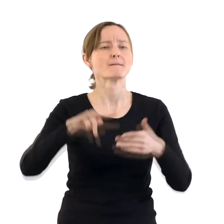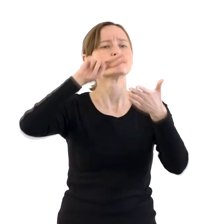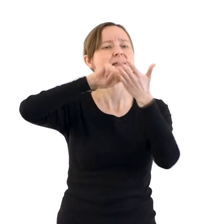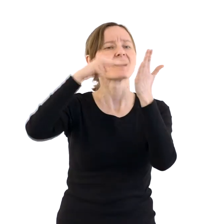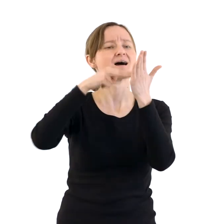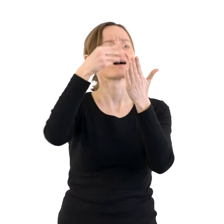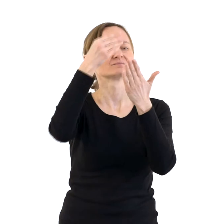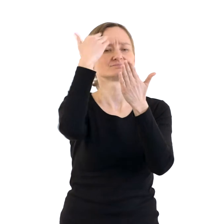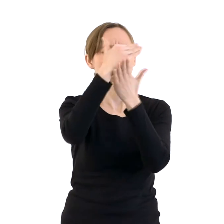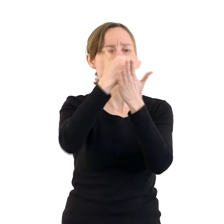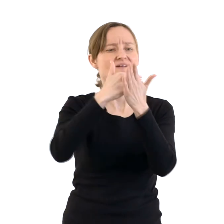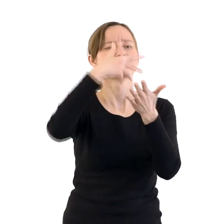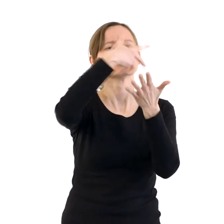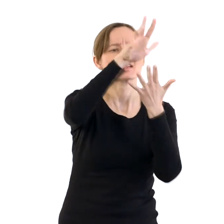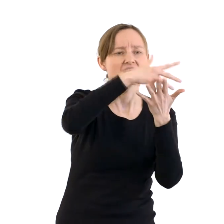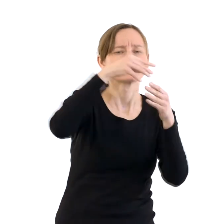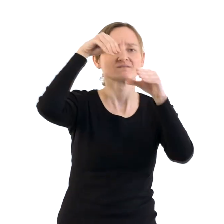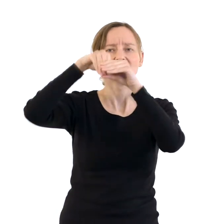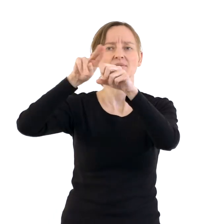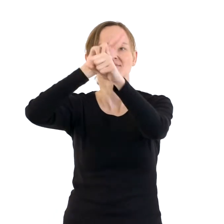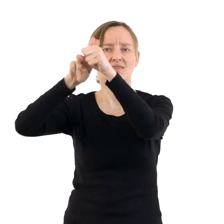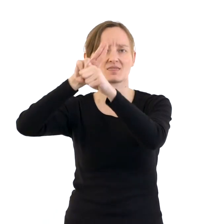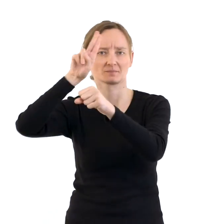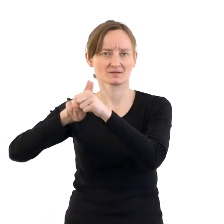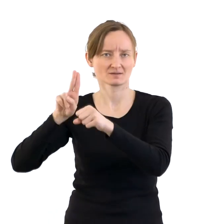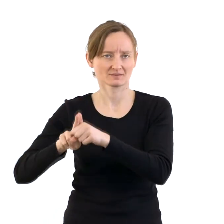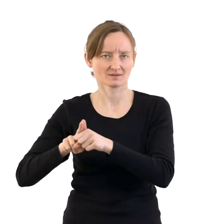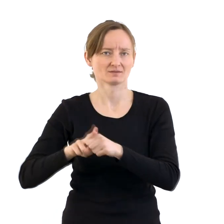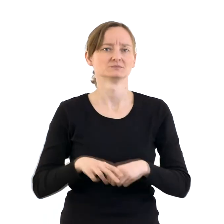plan płatności (wydatki, terminy)